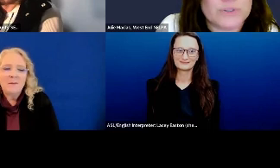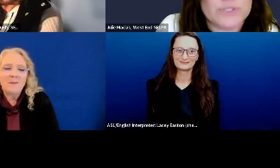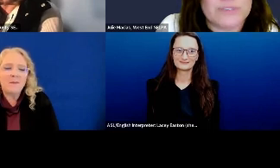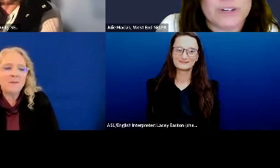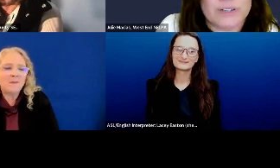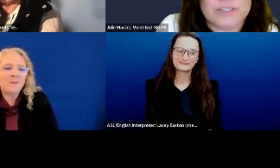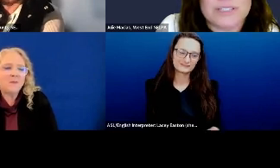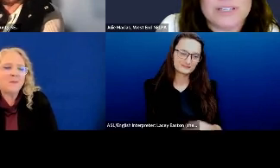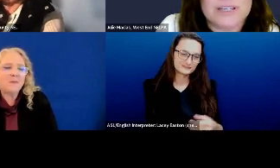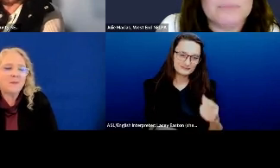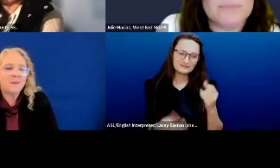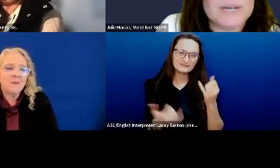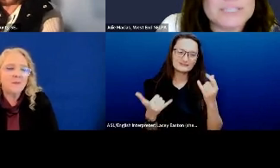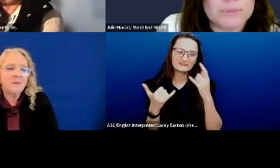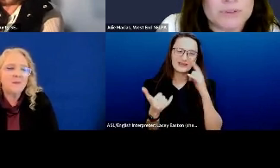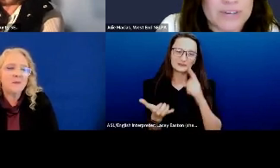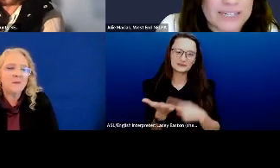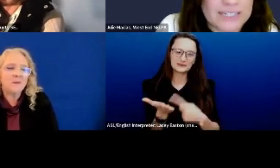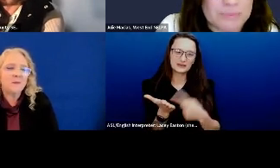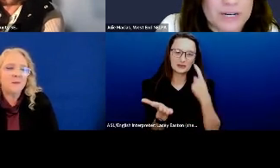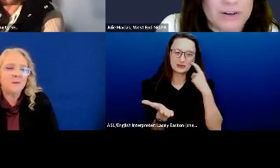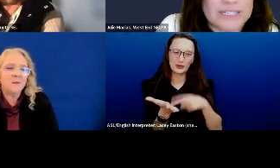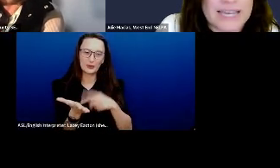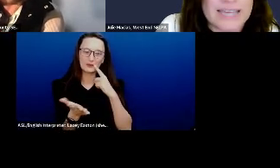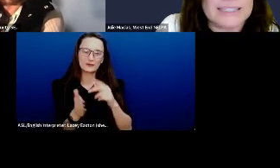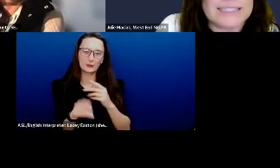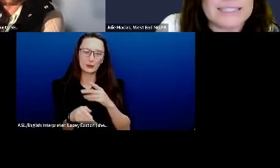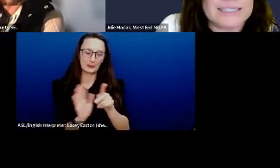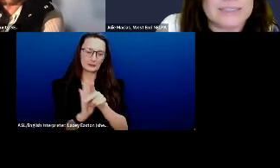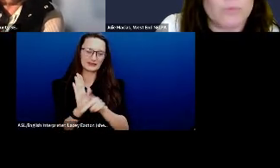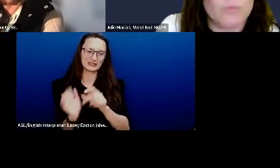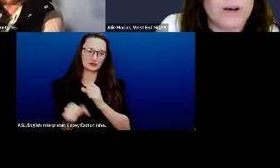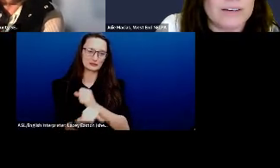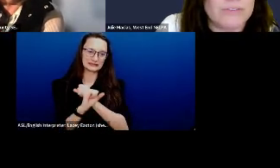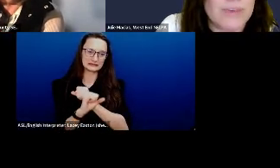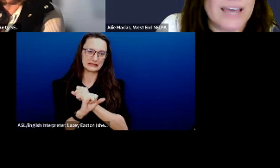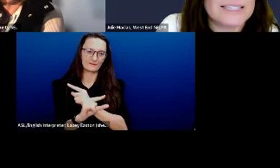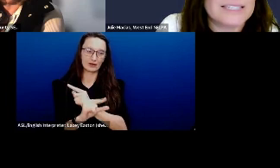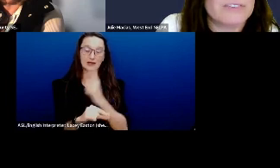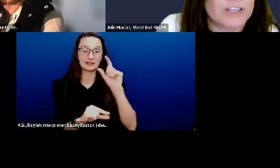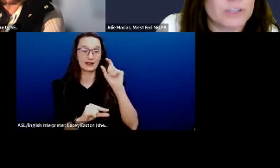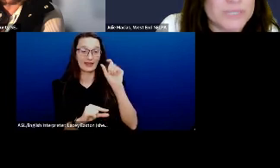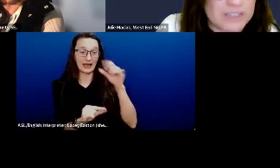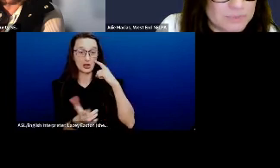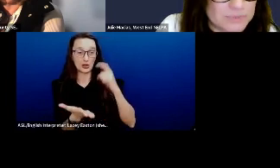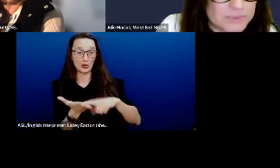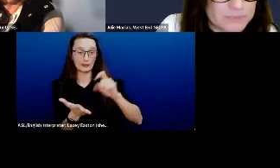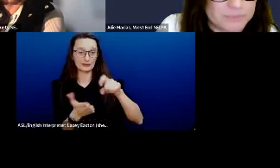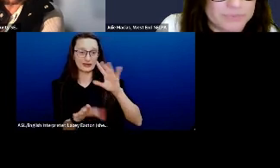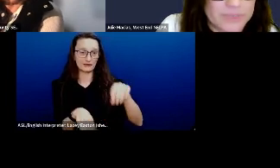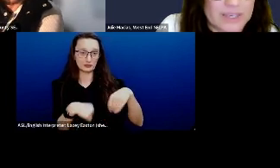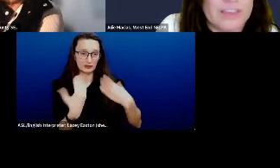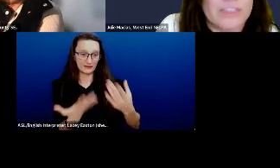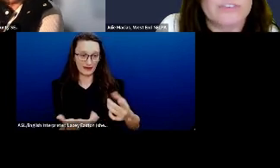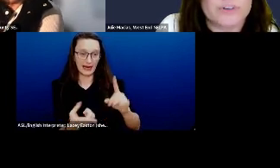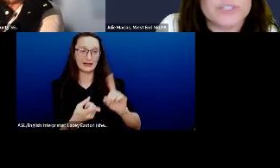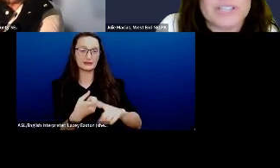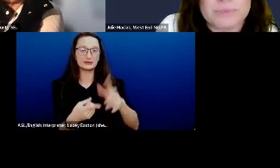garantías procesales debe entregarse a los padres al menos, al menos las siguientes veces, la primera